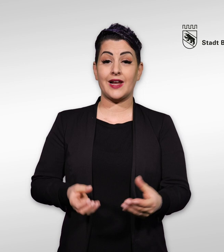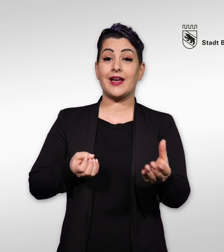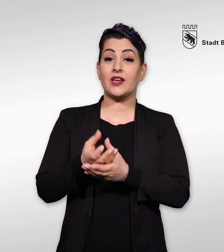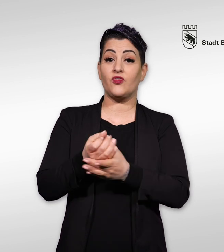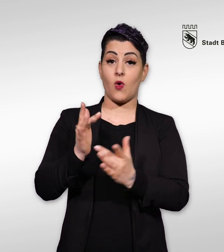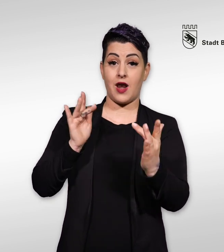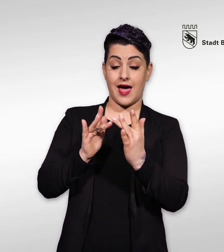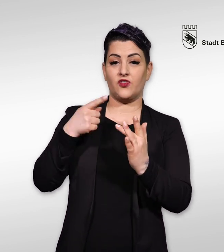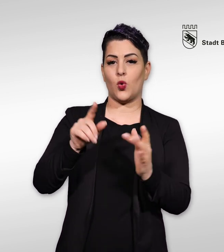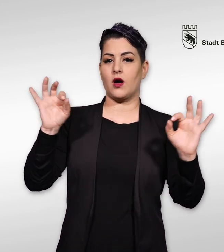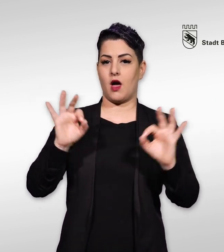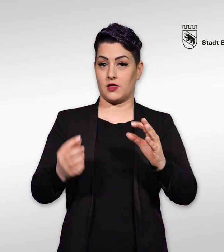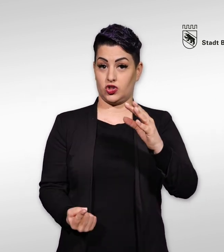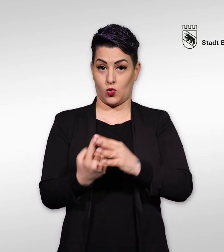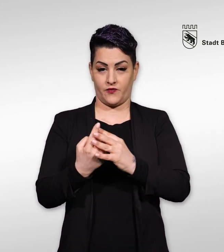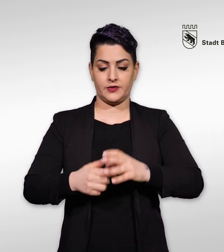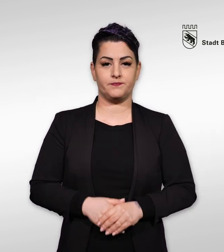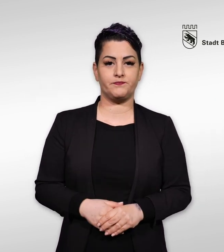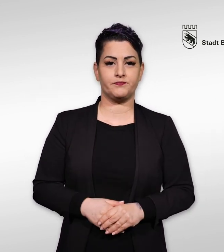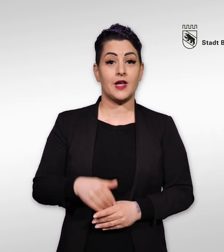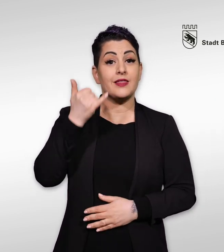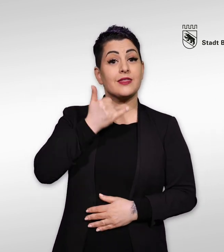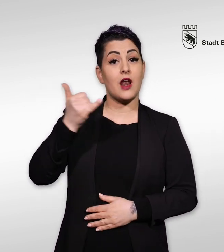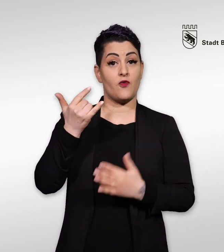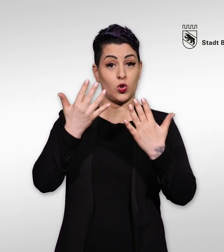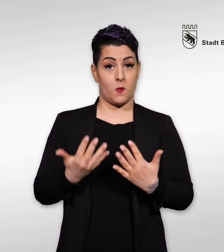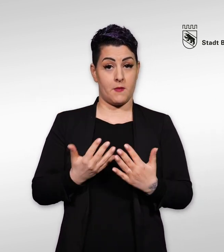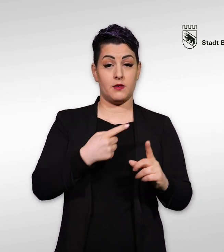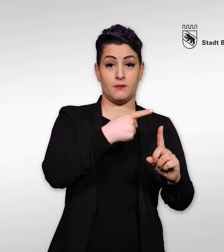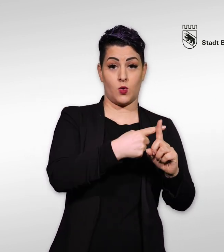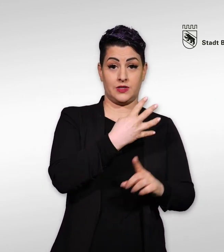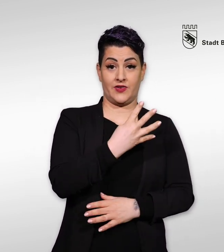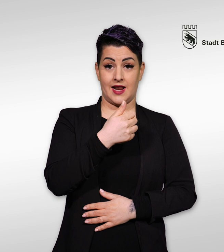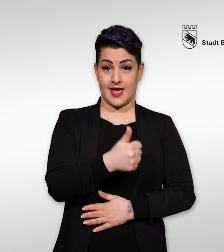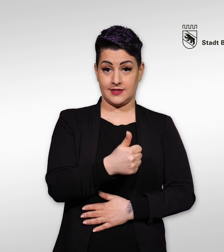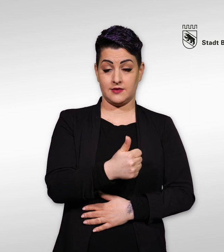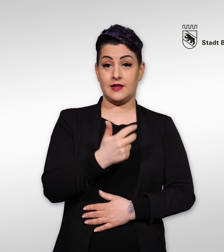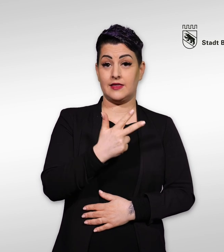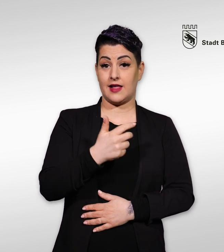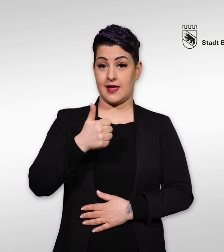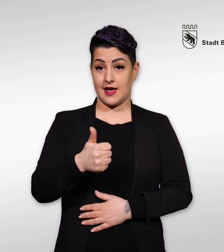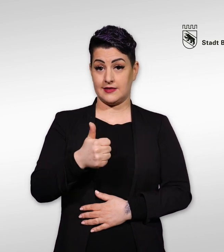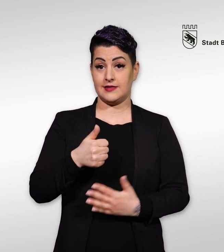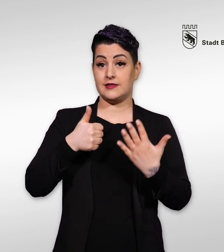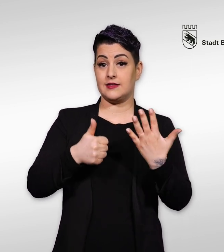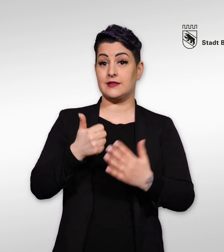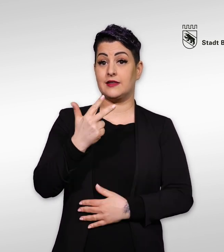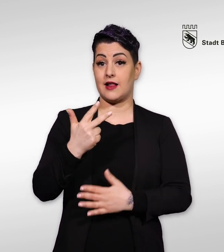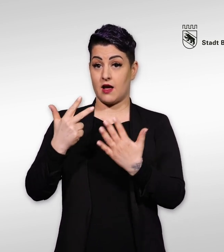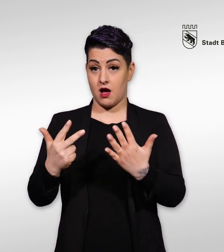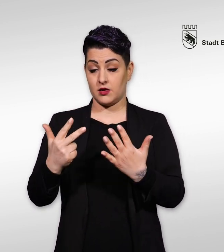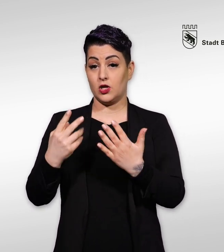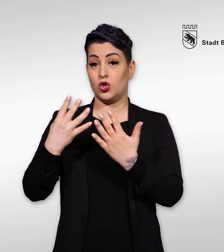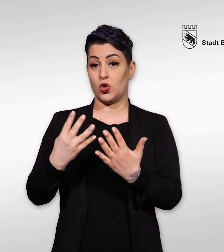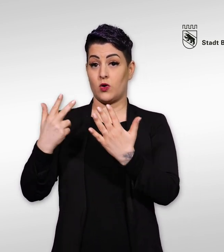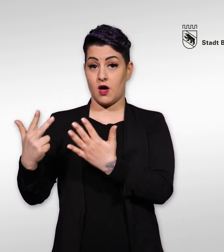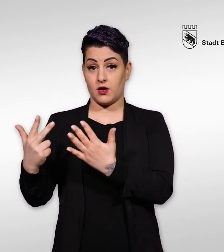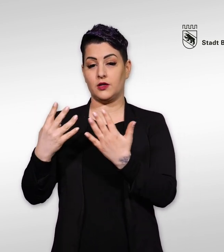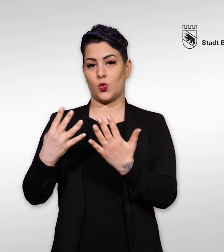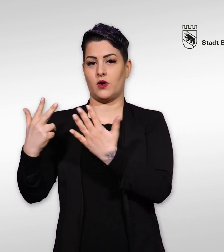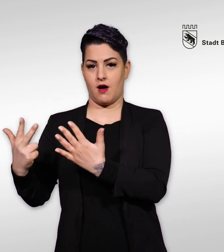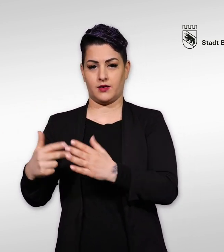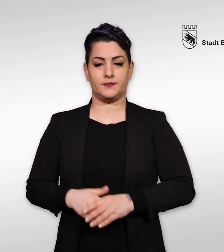Infoline für Katastrophen: +41 31 638 98 98